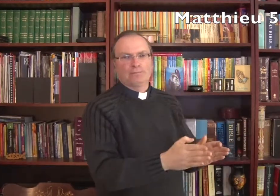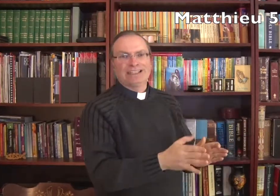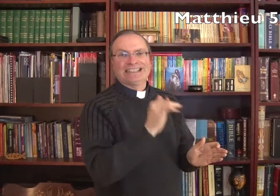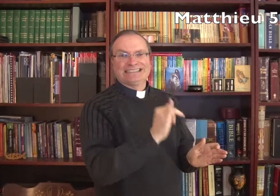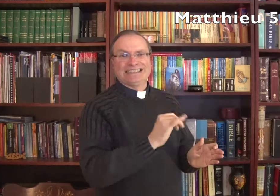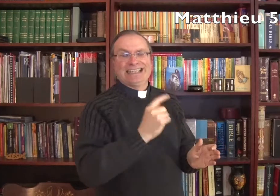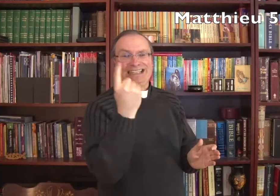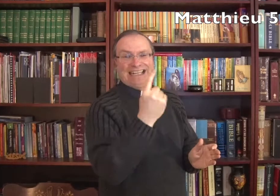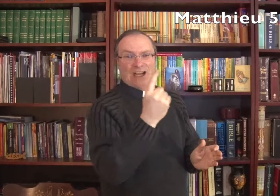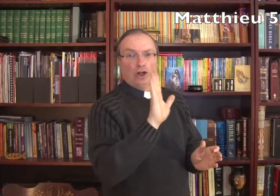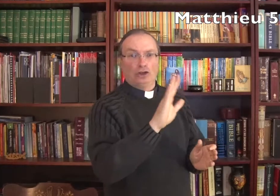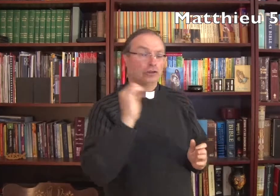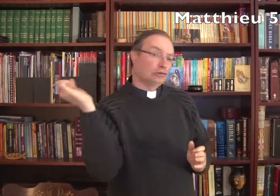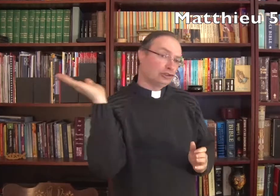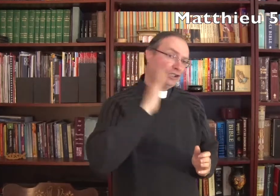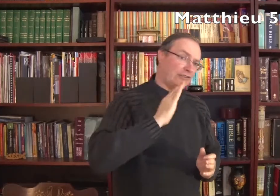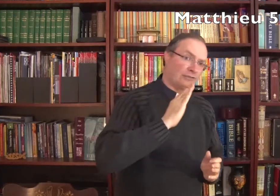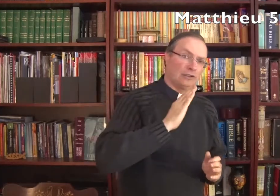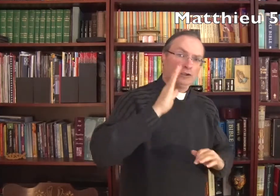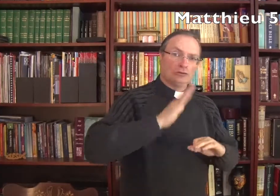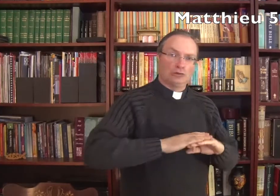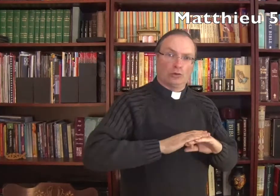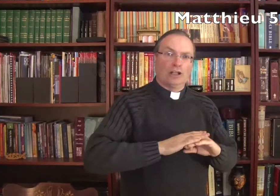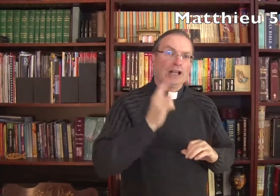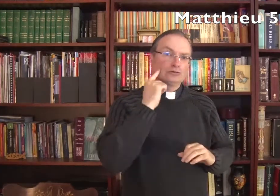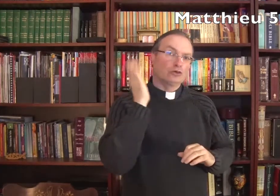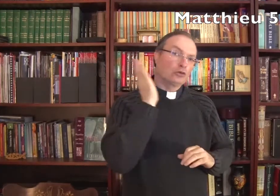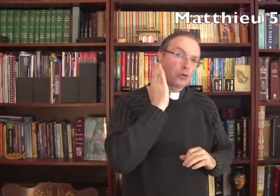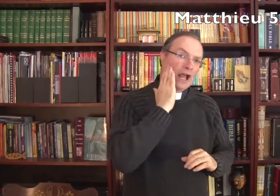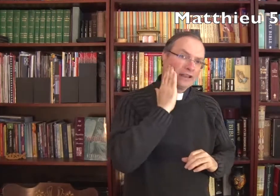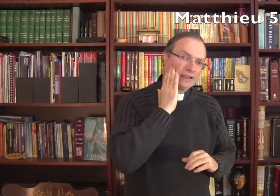Si quelqu’un te gifle sur la joue droite,